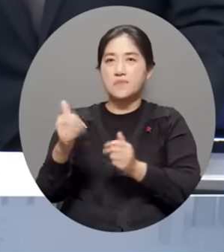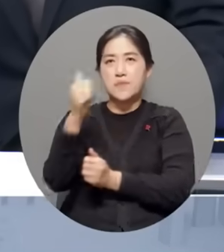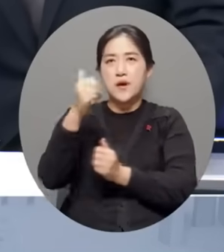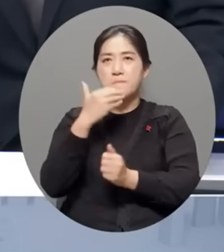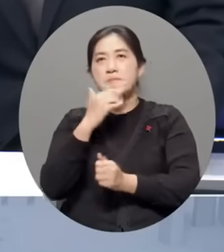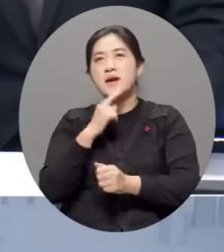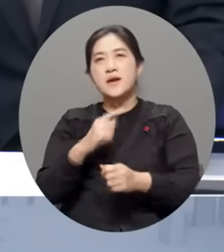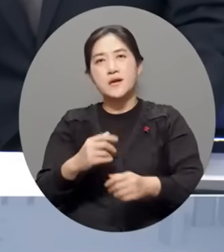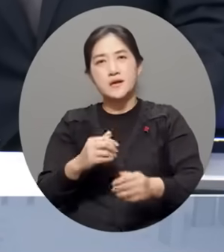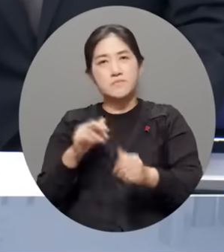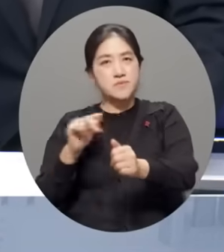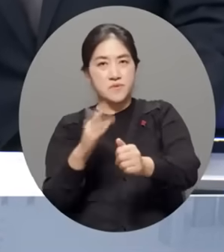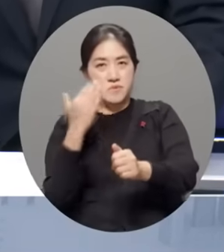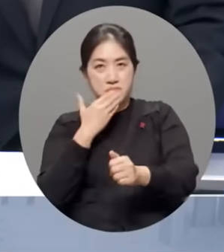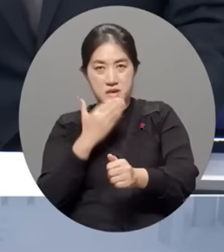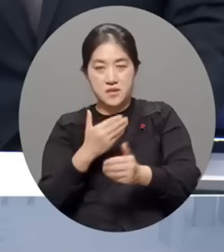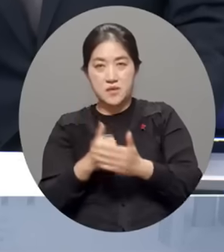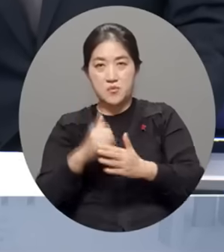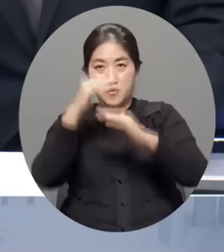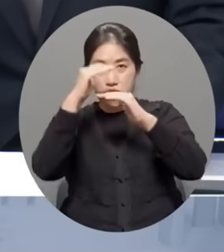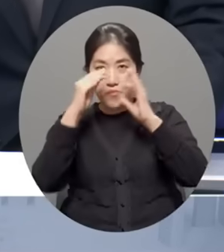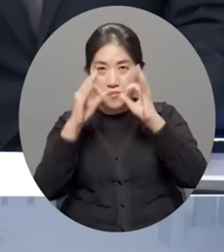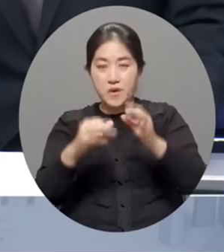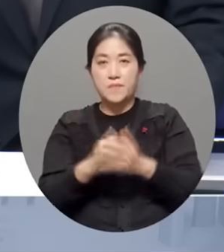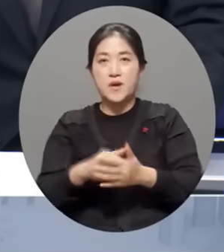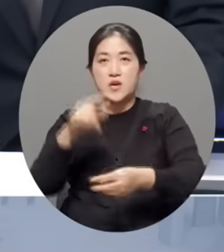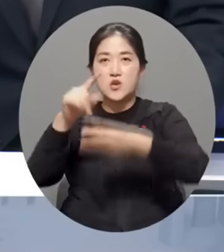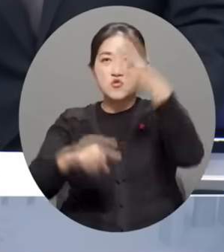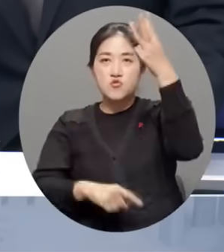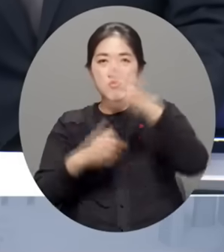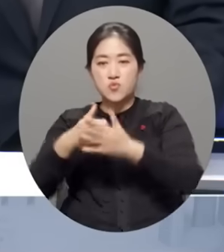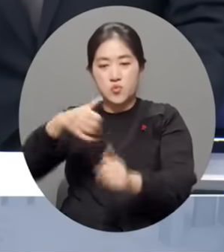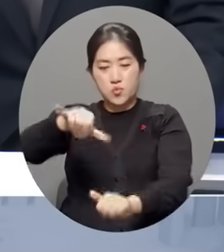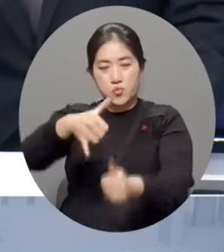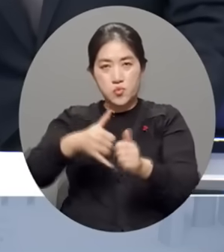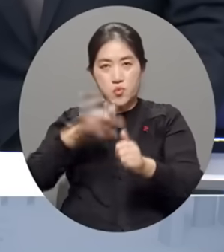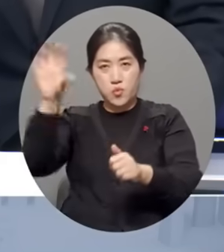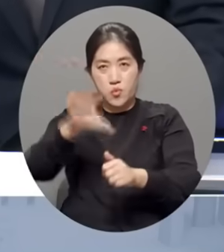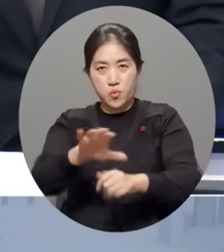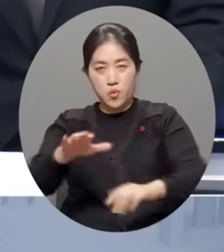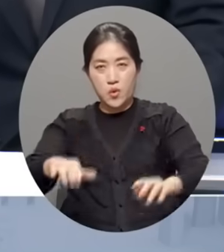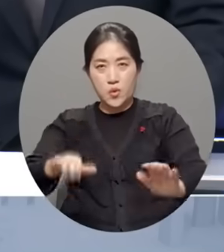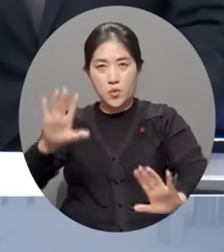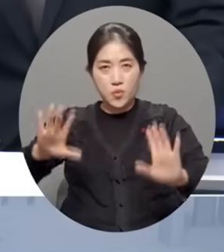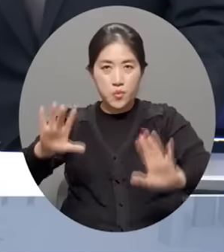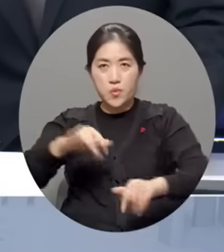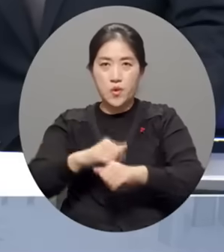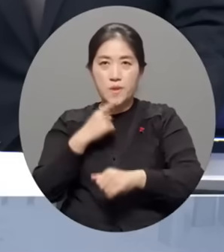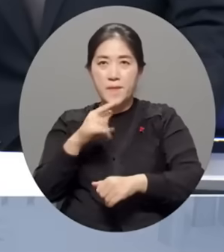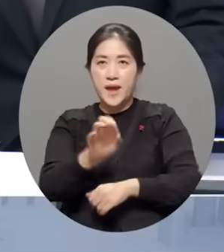당장 김 여사의 벽을 넘지 못했다는 비판을자초할 수 있는 상황인데 오늘 회견만 보면 이른바 윤석열 아바타다.